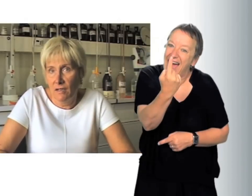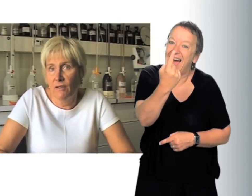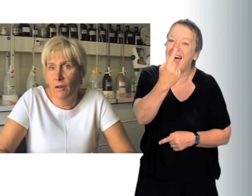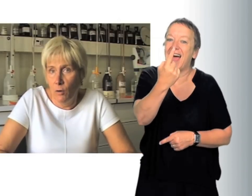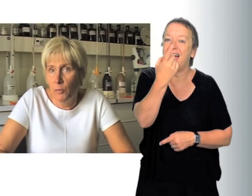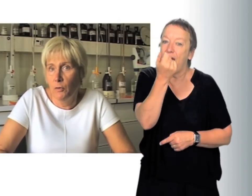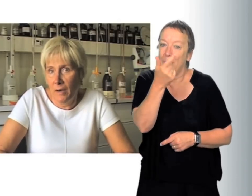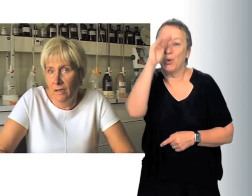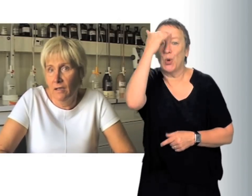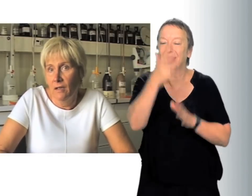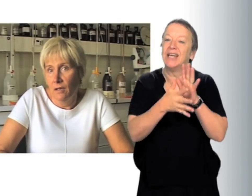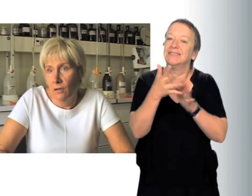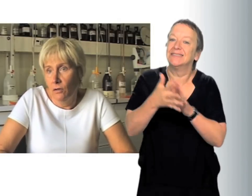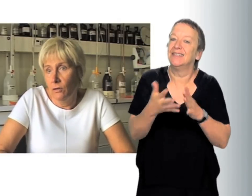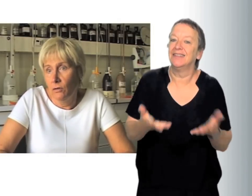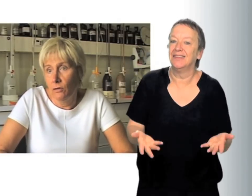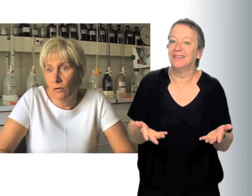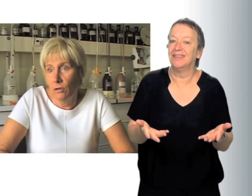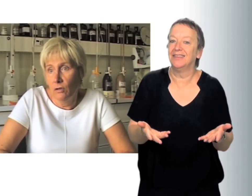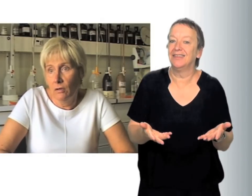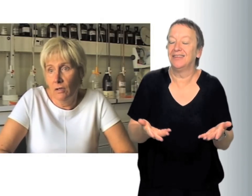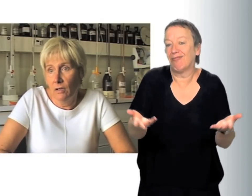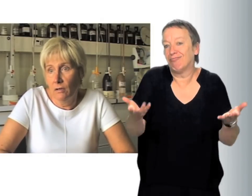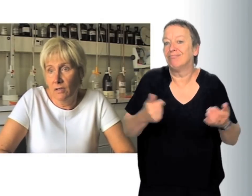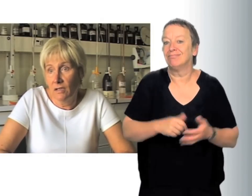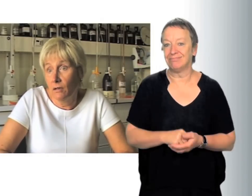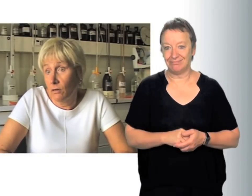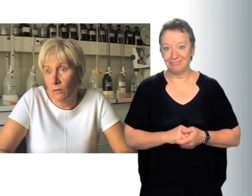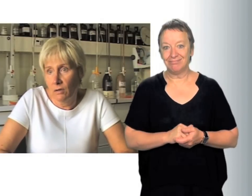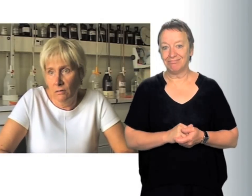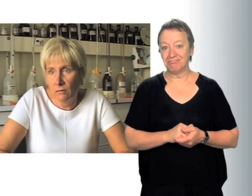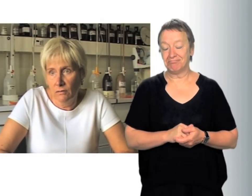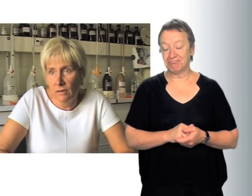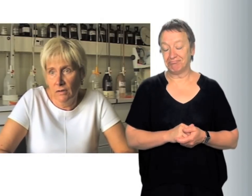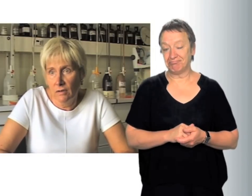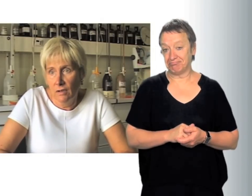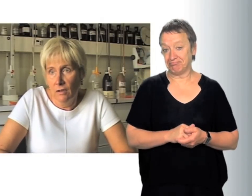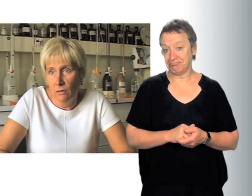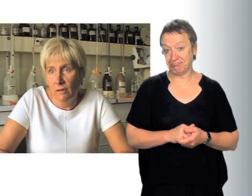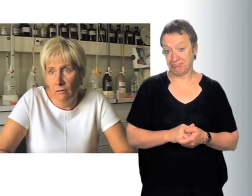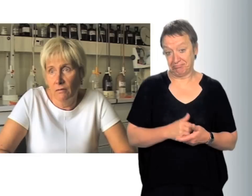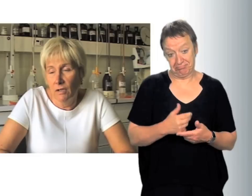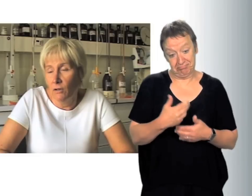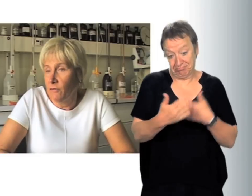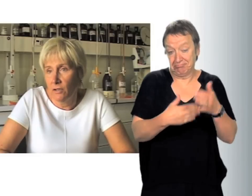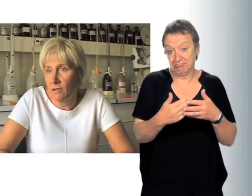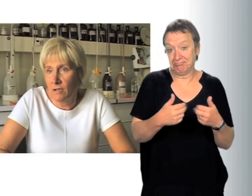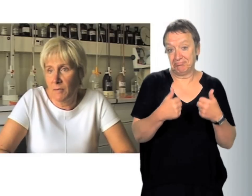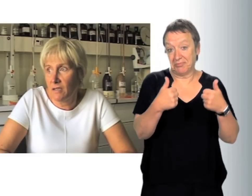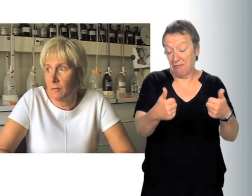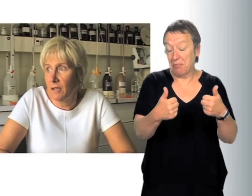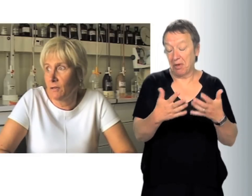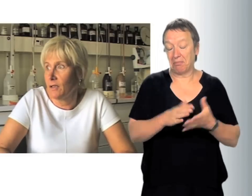qui savait un peu parler le langage des signes. Et en effet, ça se passe très bien.